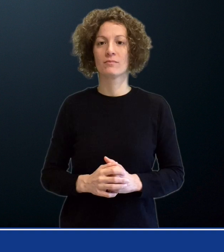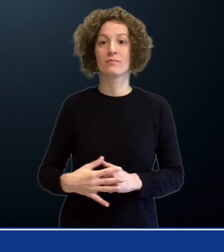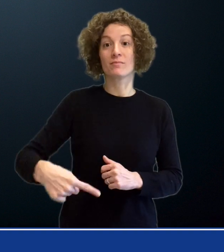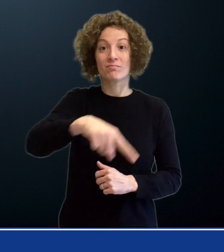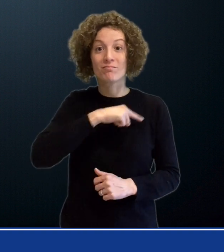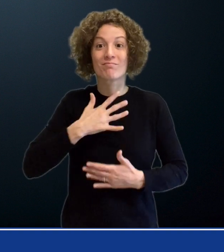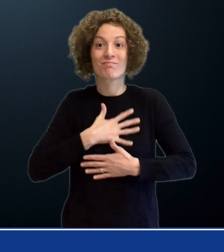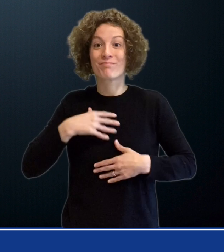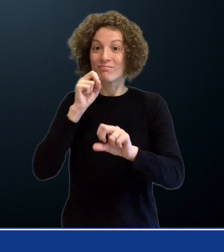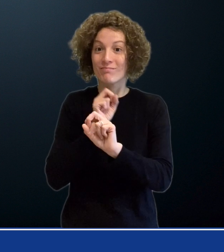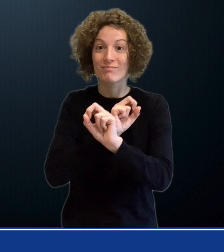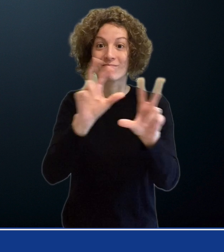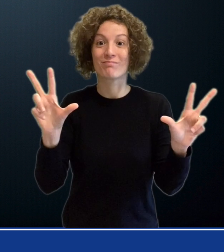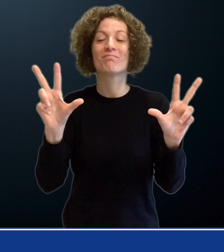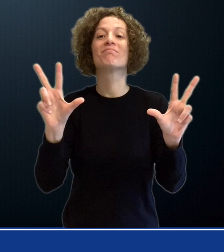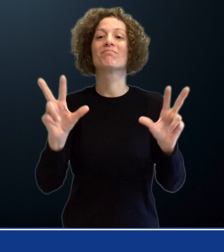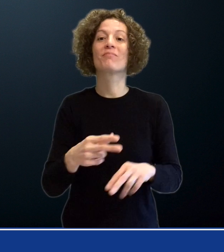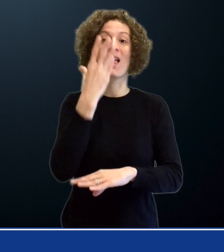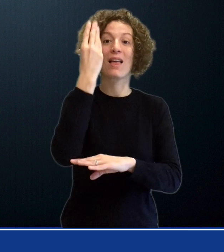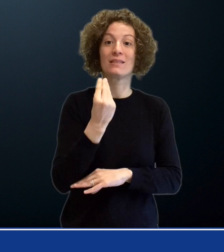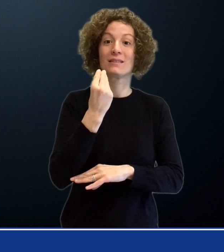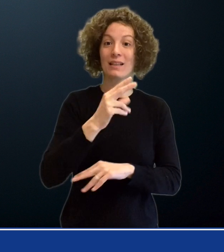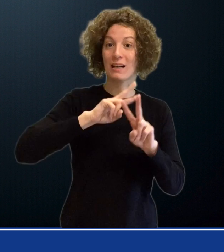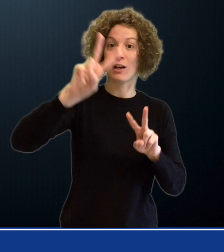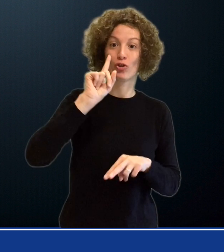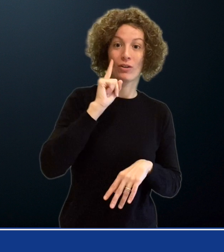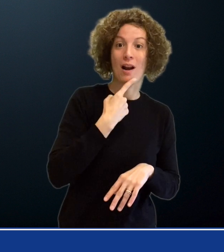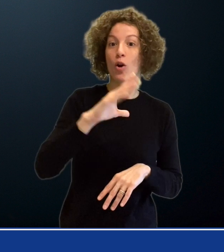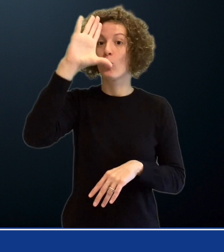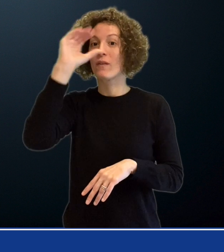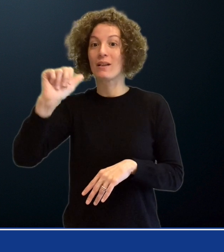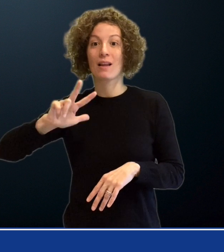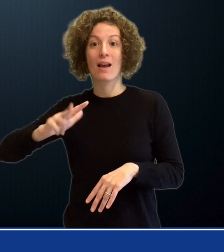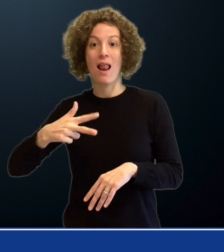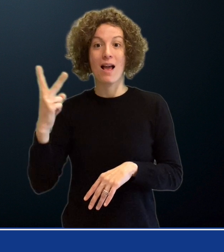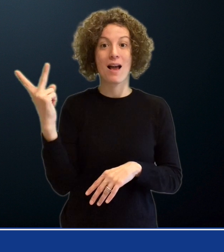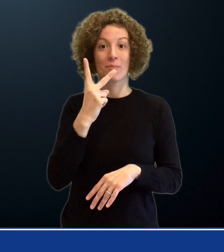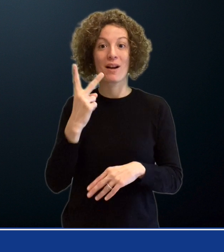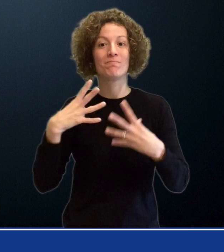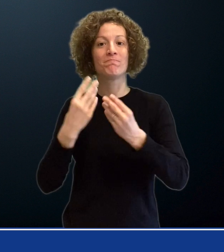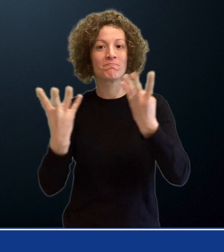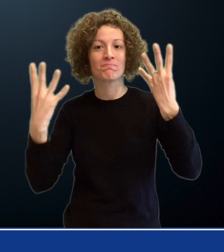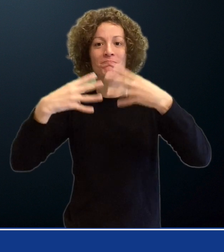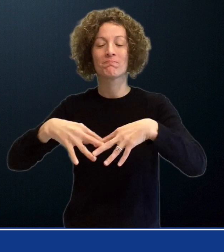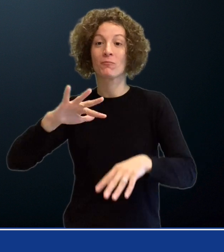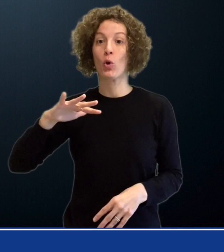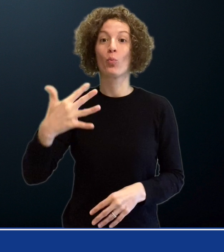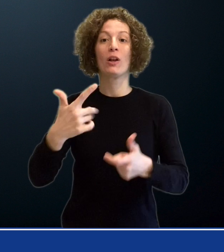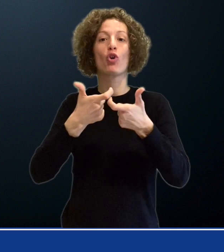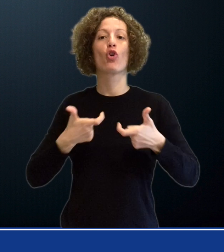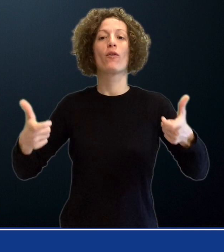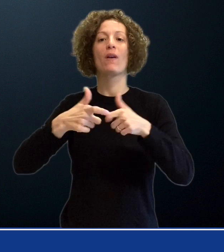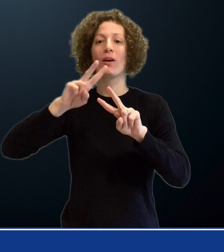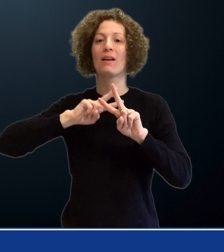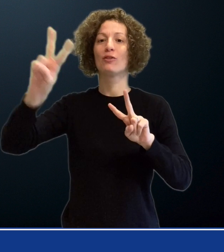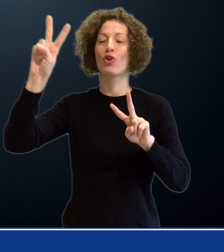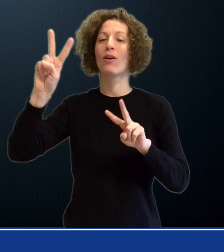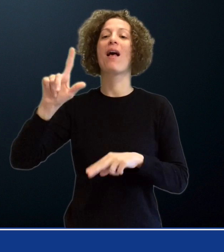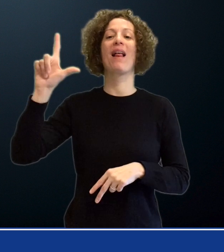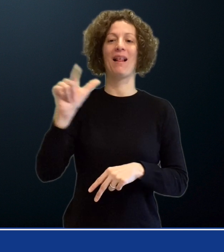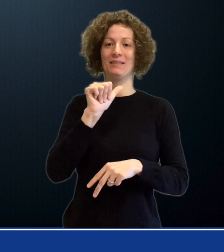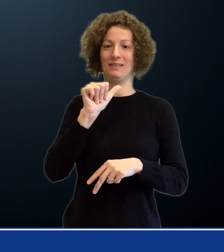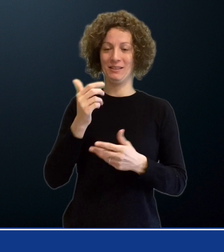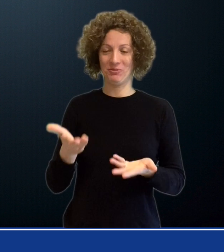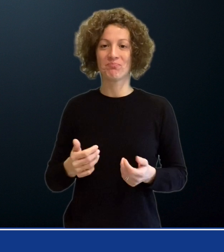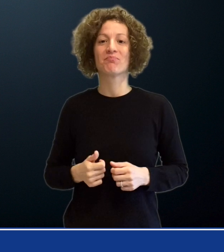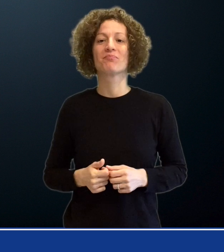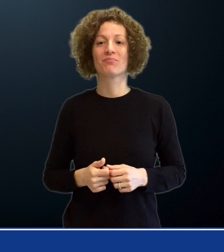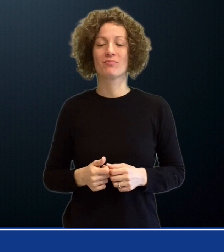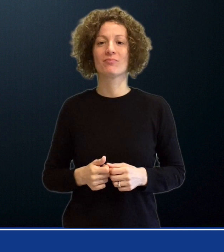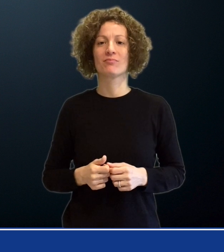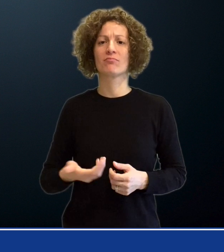Siamo lieti di comunicare che l’Università della Calabria e l’Ente Nazionale Sordi organizzano il 5° Convegno Nazionale sulla Lingua dei Segni Italiana.